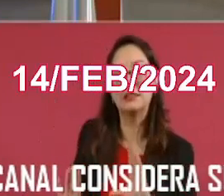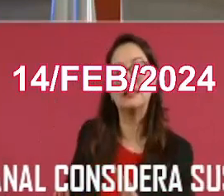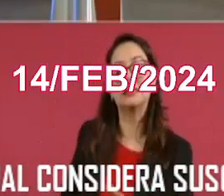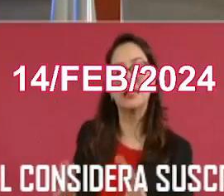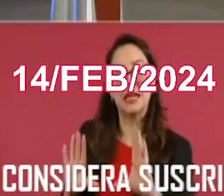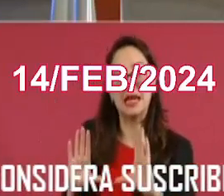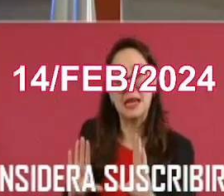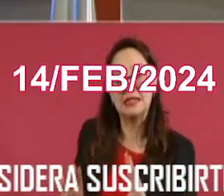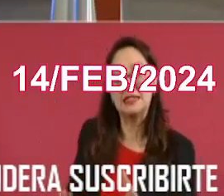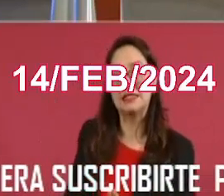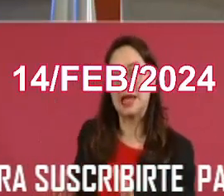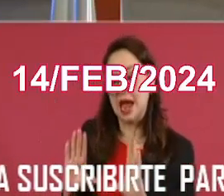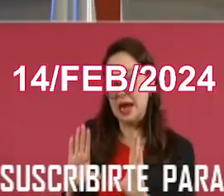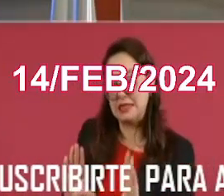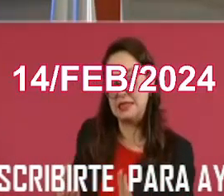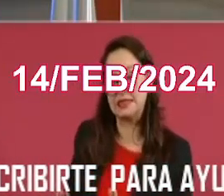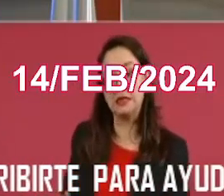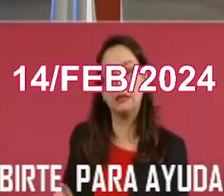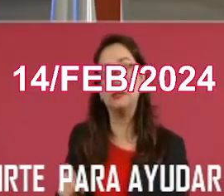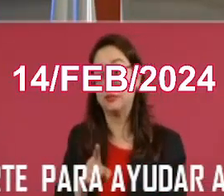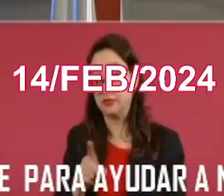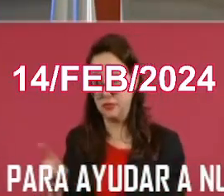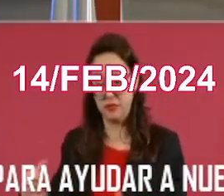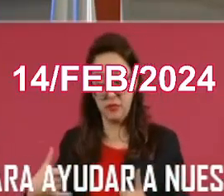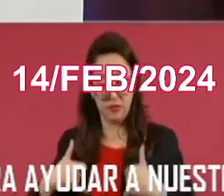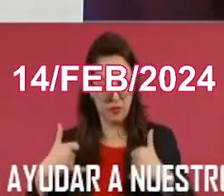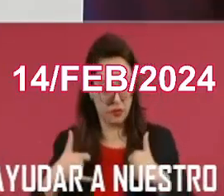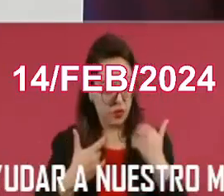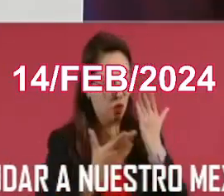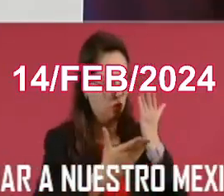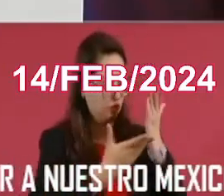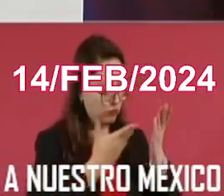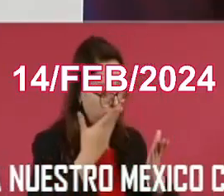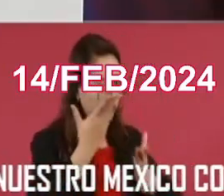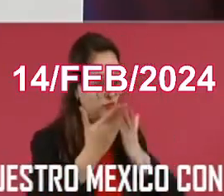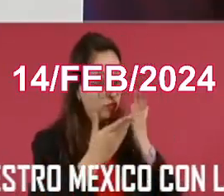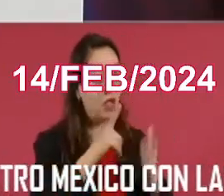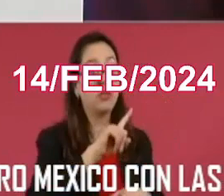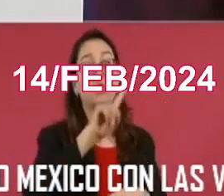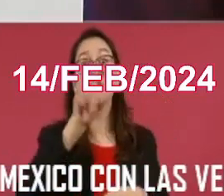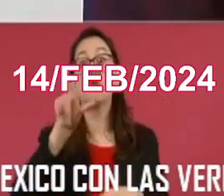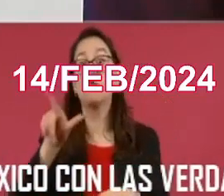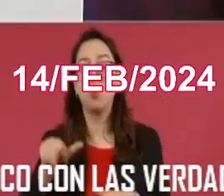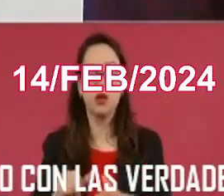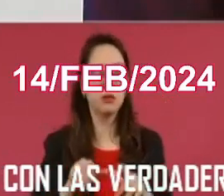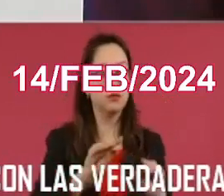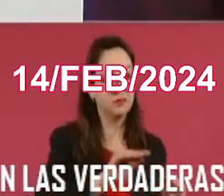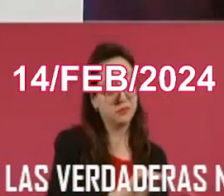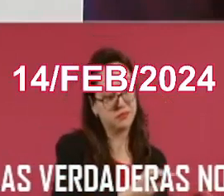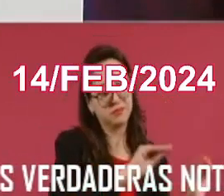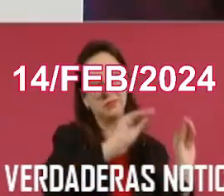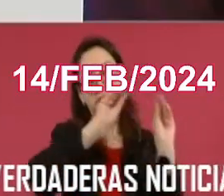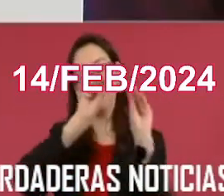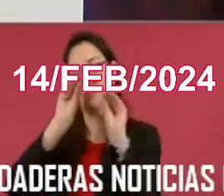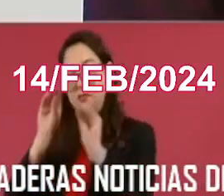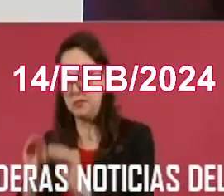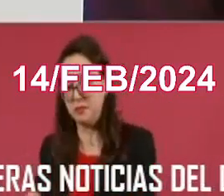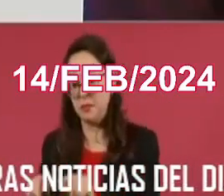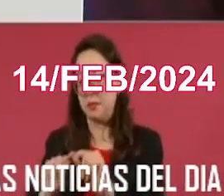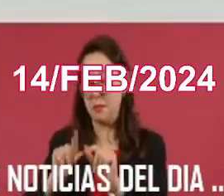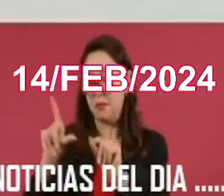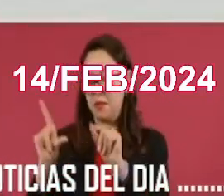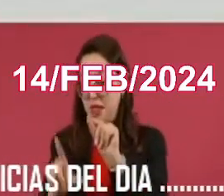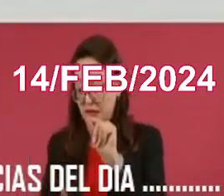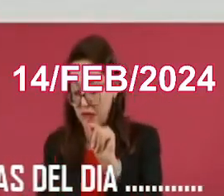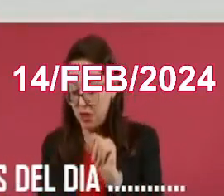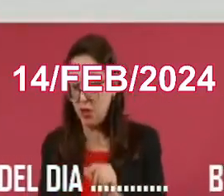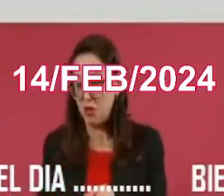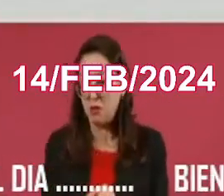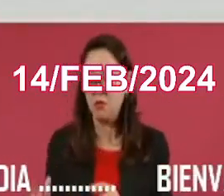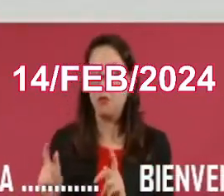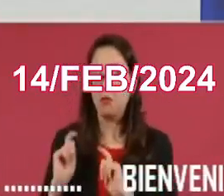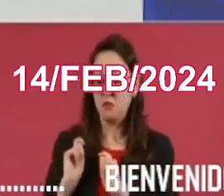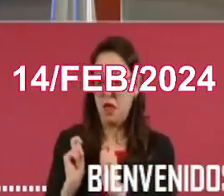con el esos jóvenes llegarán a ocupar cargos importantes y eventualmente se